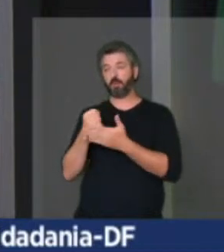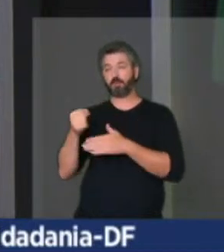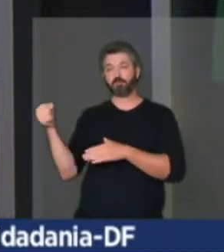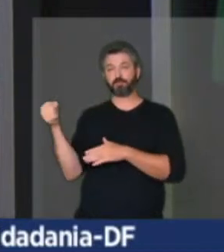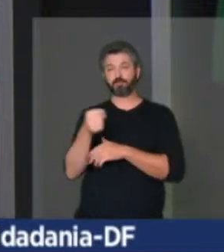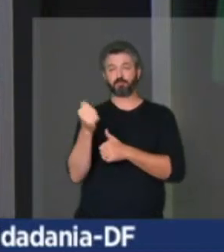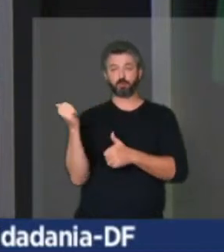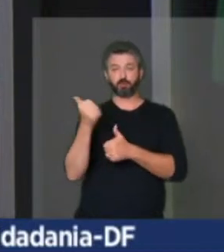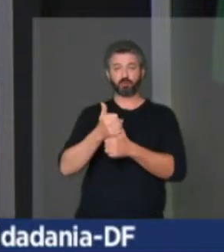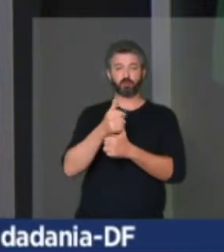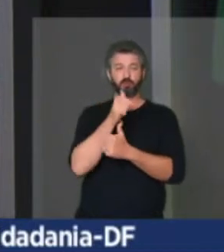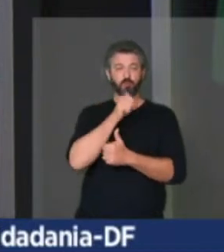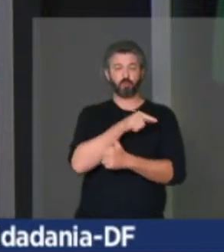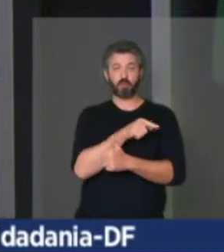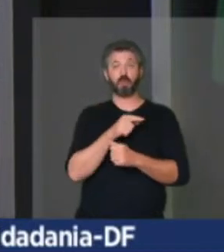PARA SUBSTITUIR MULHERES QUE ESTEJAM NESSAS POSIÇÕES DE